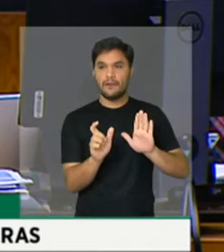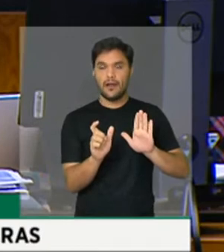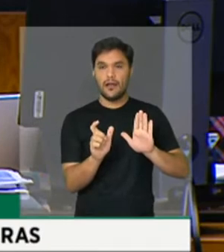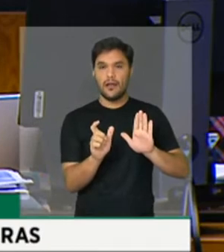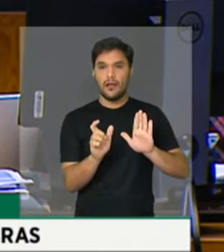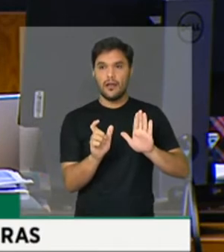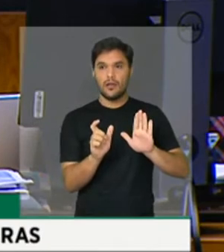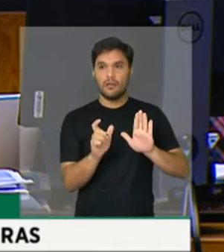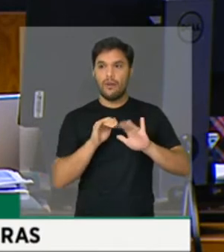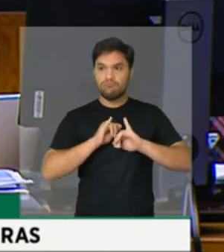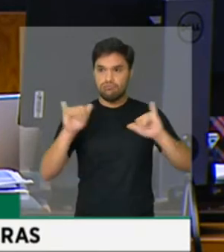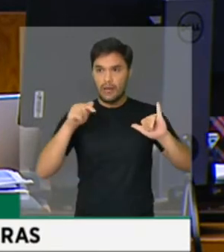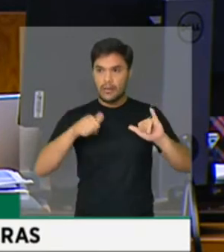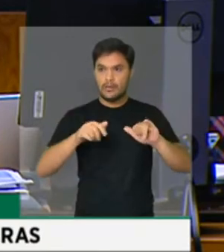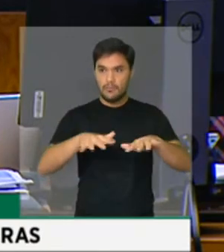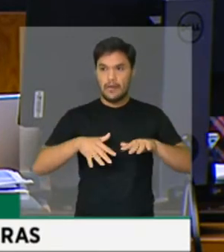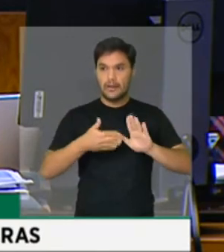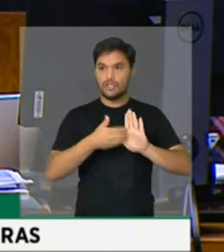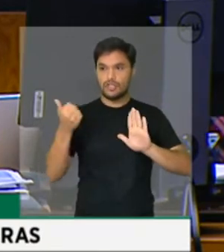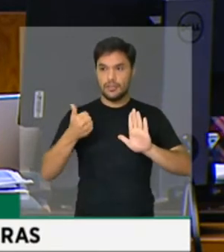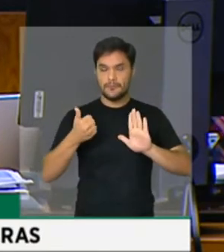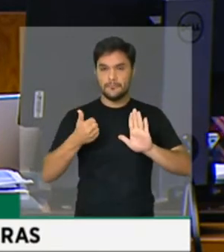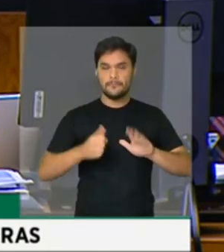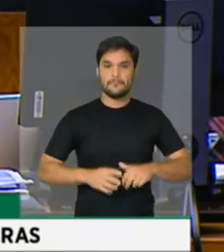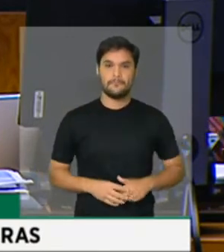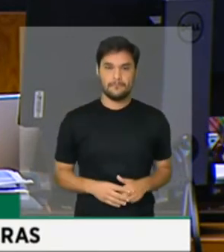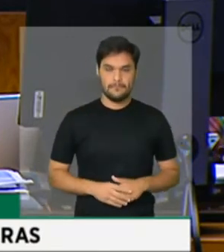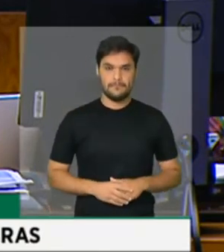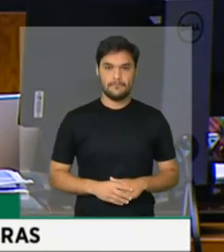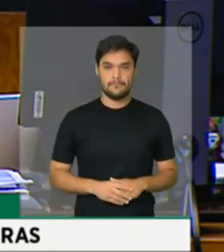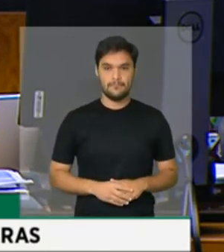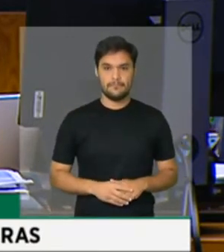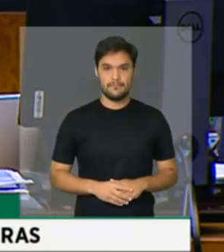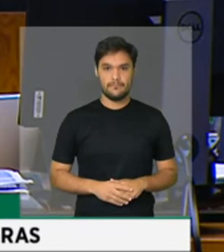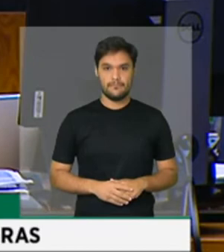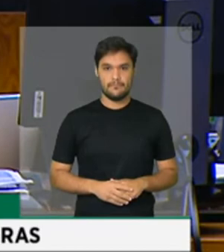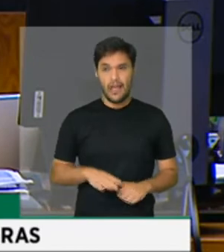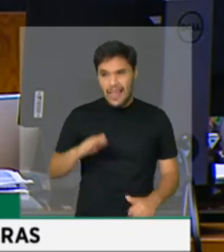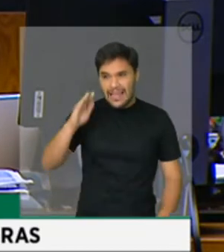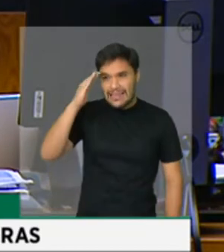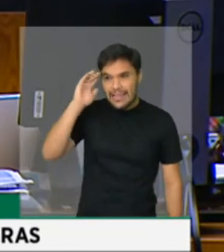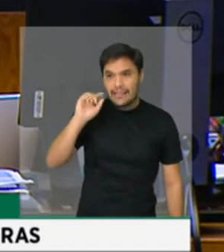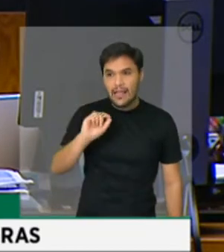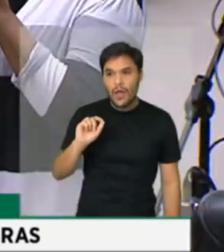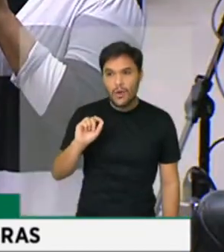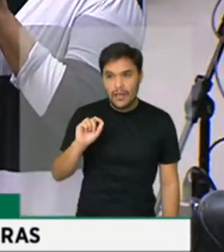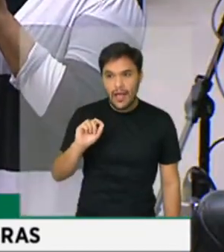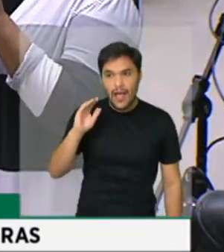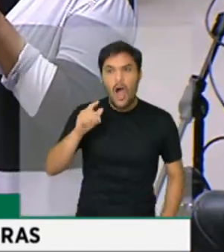PORTANTO NÃO TENHO MEDO DE NENHUMA DE VOCÊS SENHORAS DEPUTADAS. OBRIGADO, SENHOR PRESIDENTE. [DEPUTADO]: EU DETERMINO QUE AS NOTAS